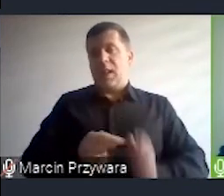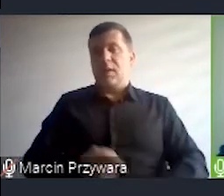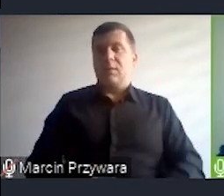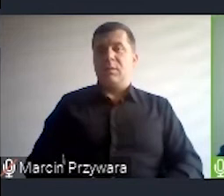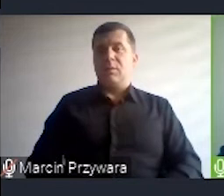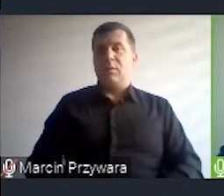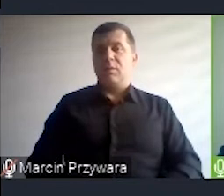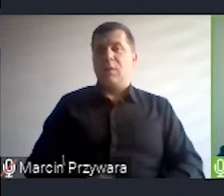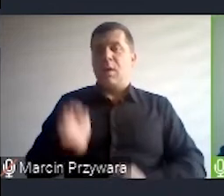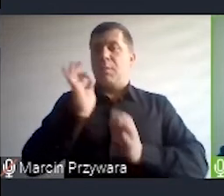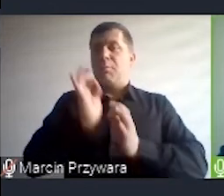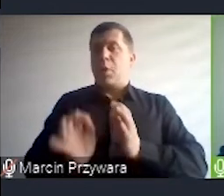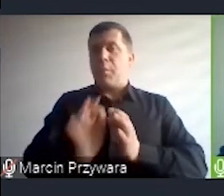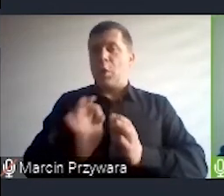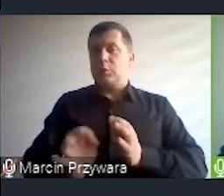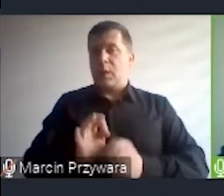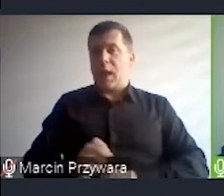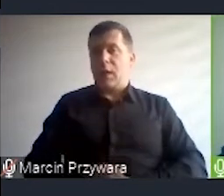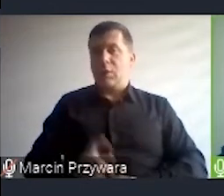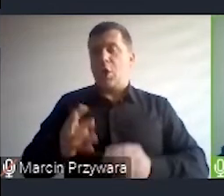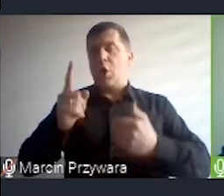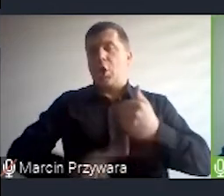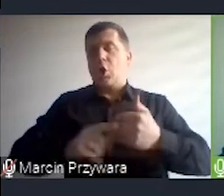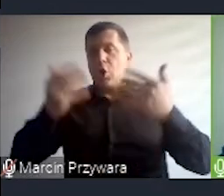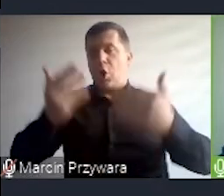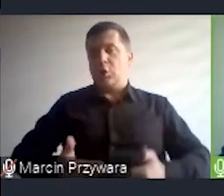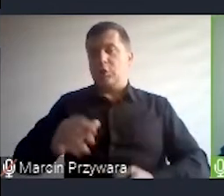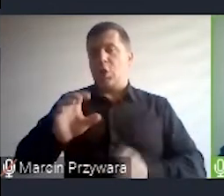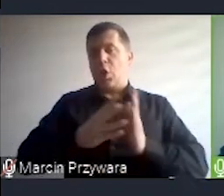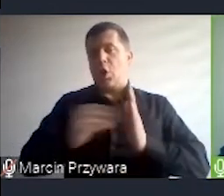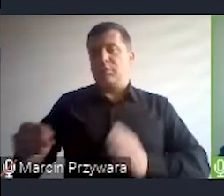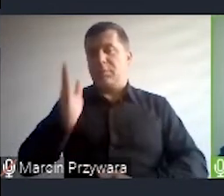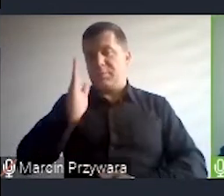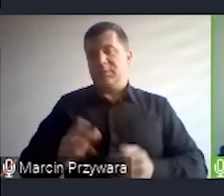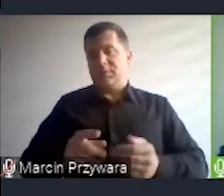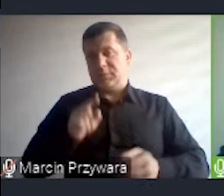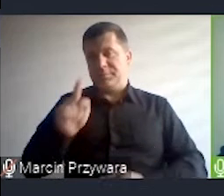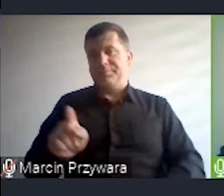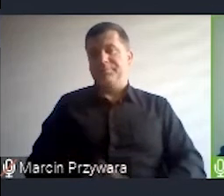proporcjonalne rozliczenie odpisów będzie występowało.